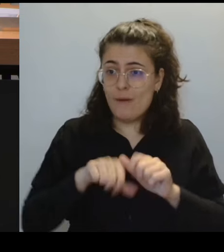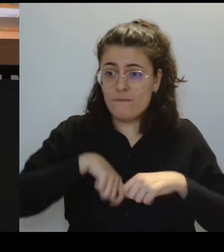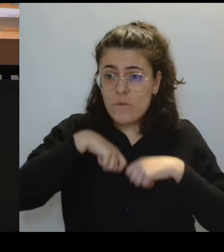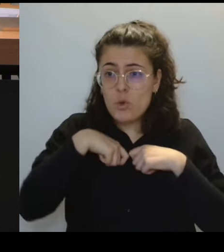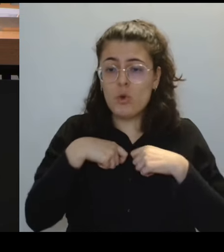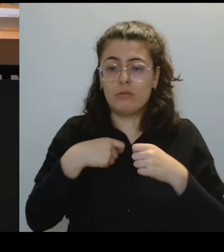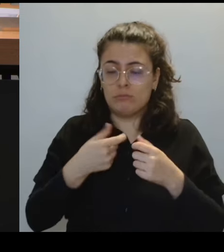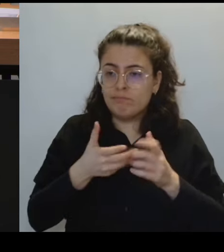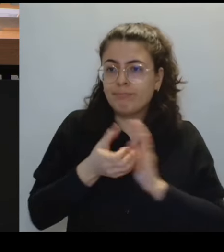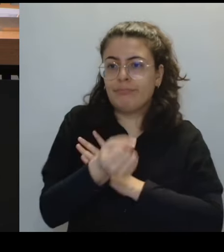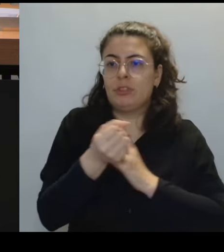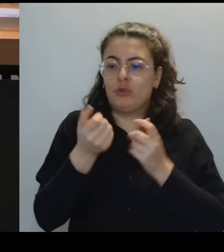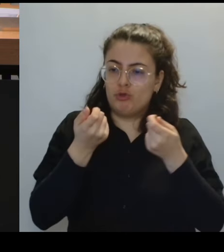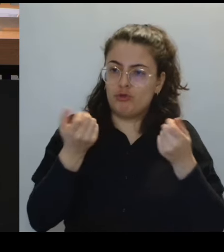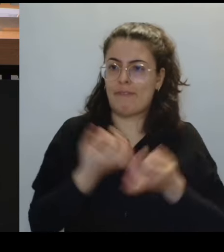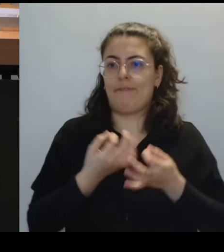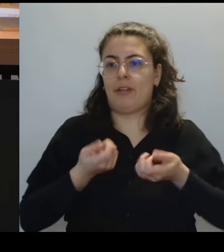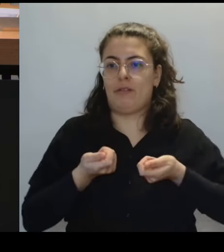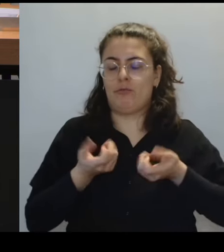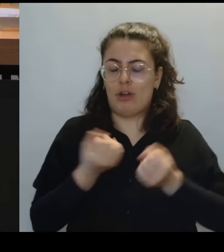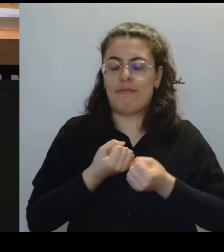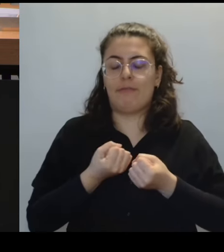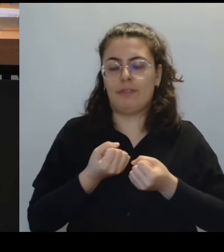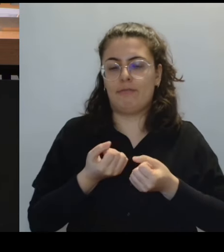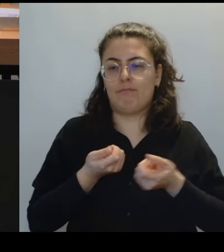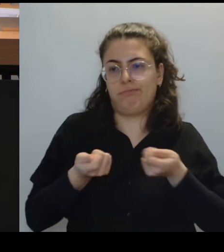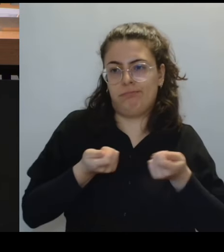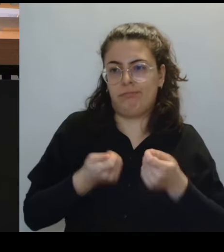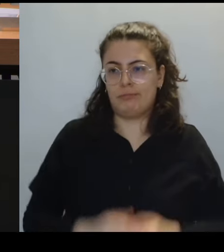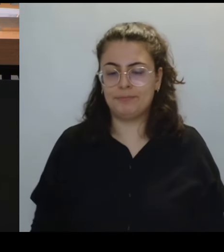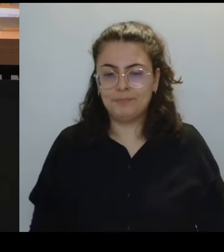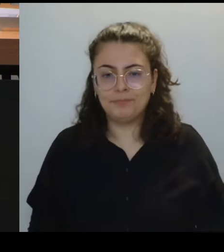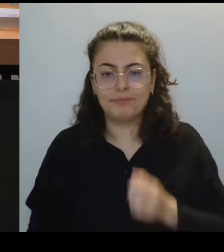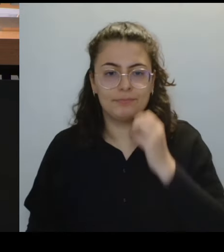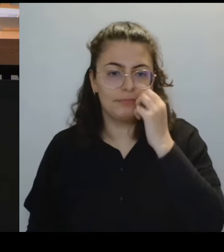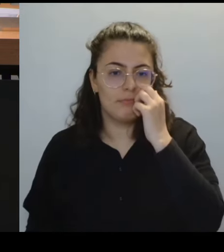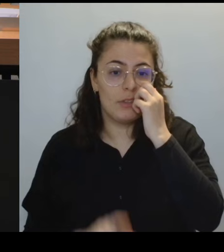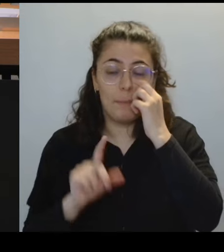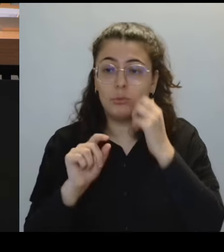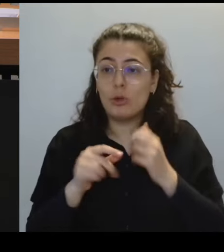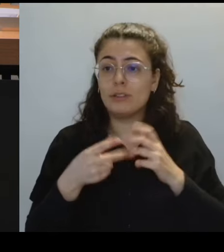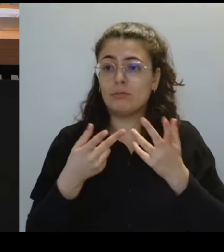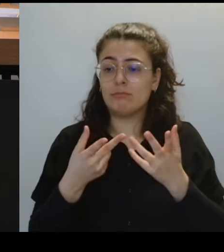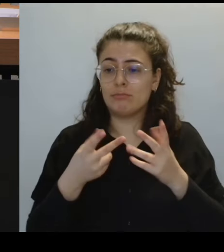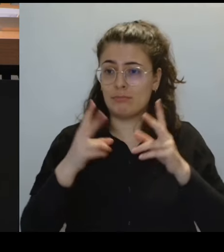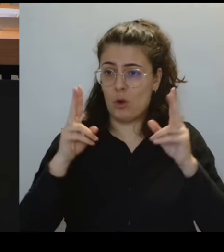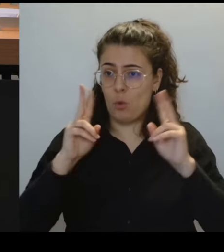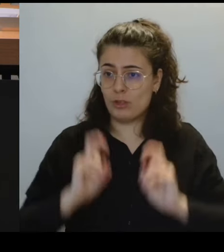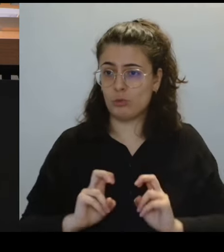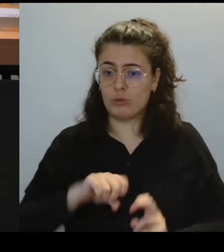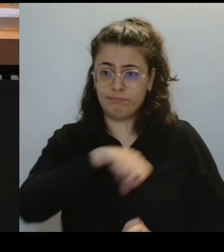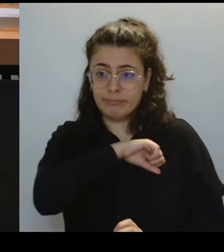Die Nutzen von solchen Untersuchungen zweifelt also niemand an, aber die Gretchenfrage ist Ja: warum ist es noch nicht so weit?